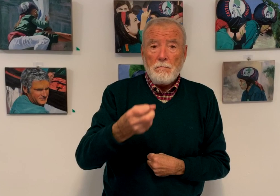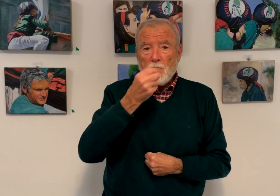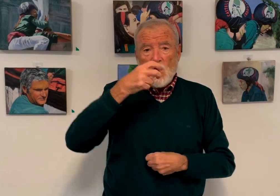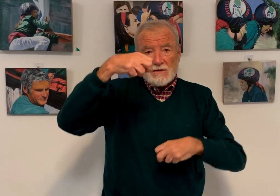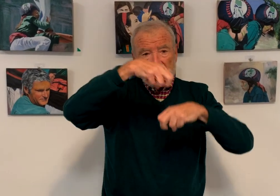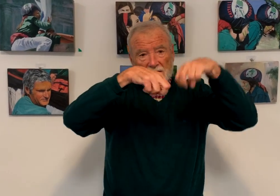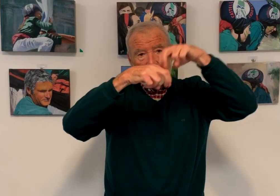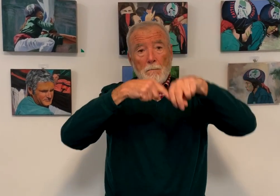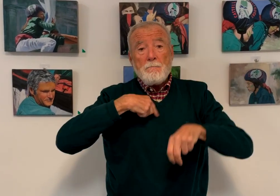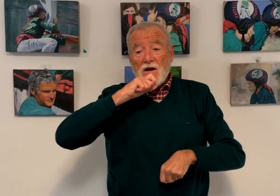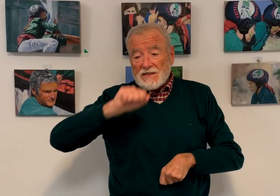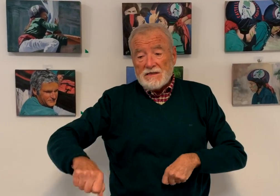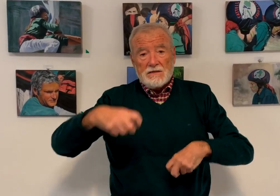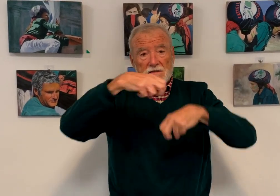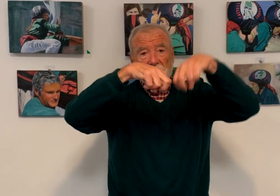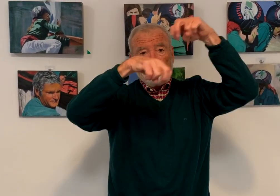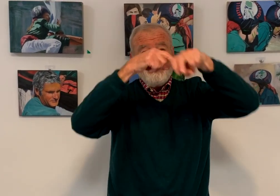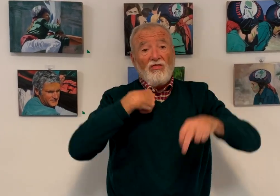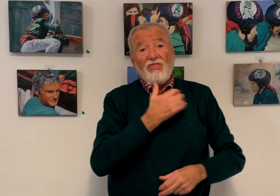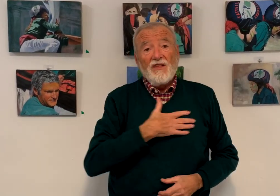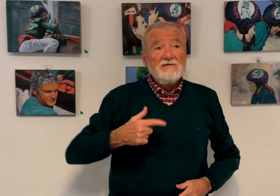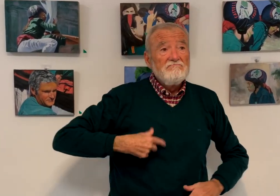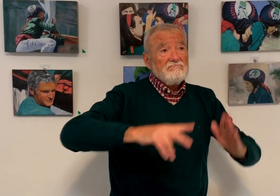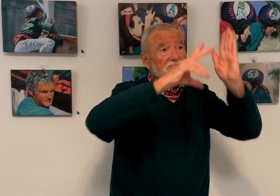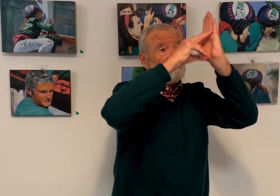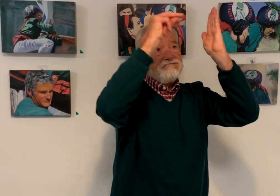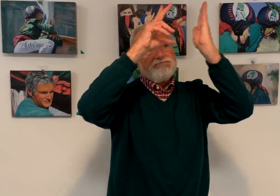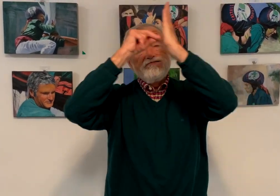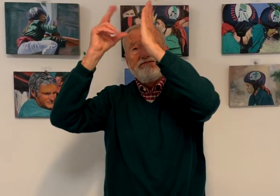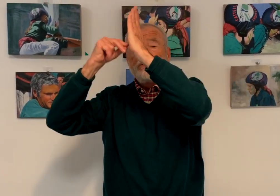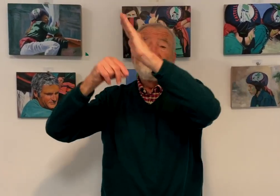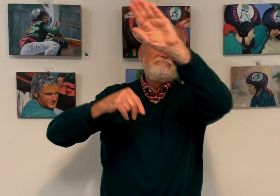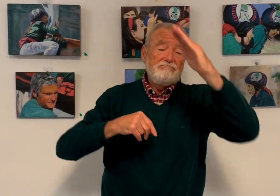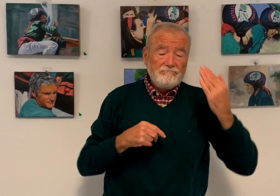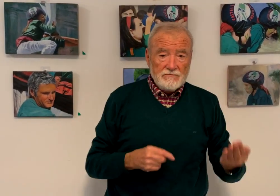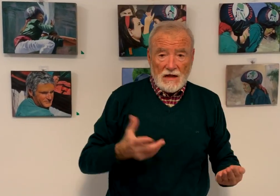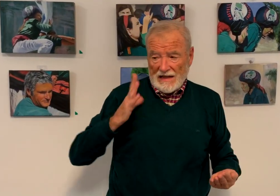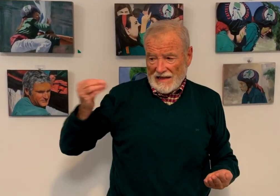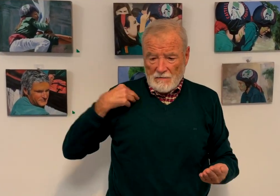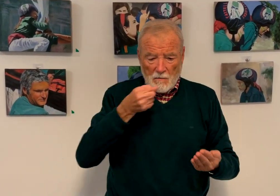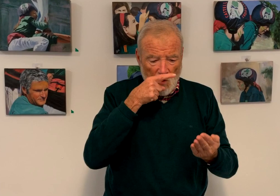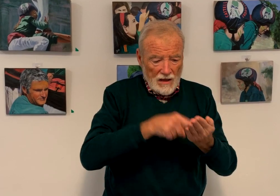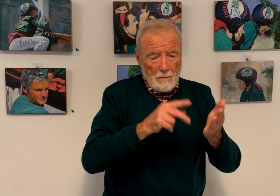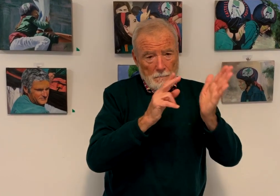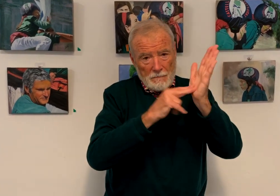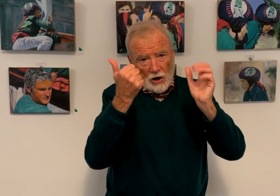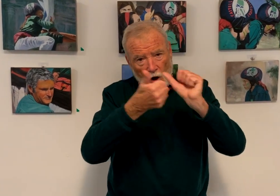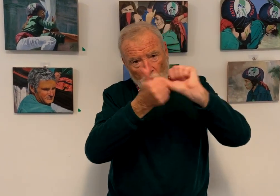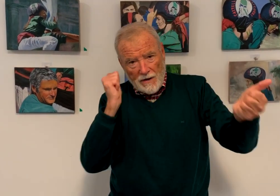empece a hacer los castellers, ya que mi nieta los hace y yo le hacía fotos. Mi hija me dijo que mejor pintara estas fotos.